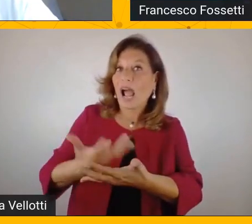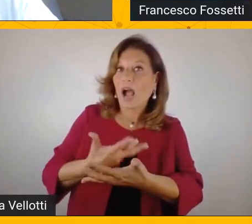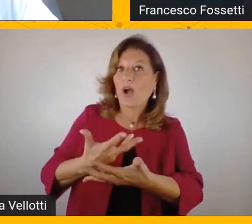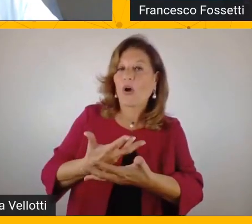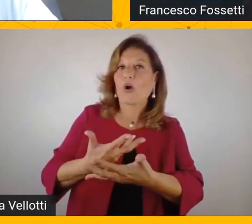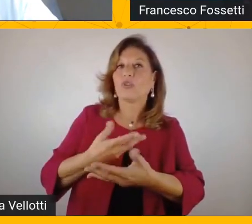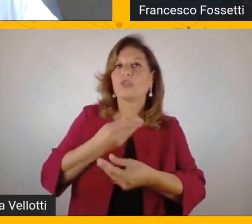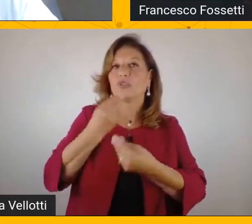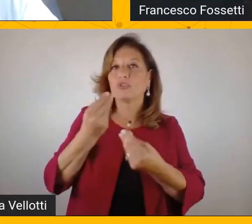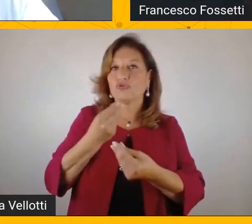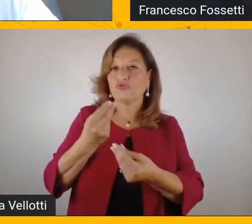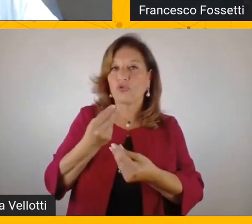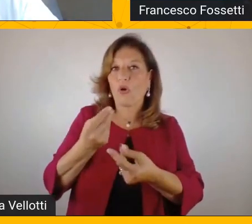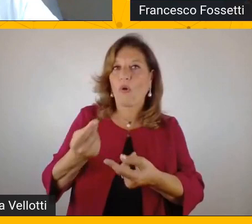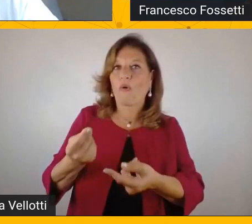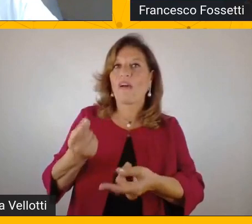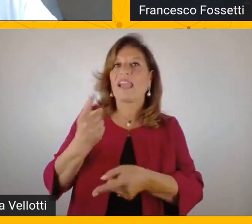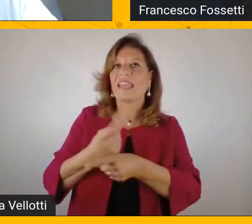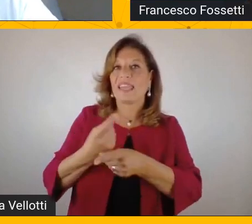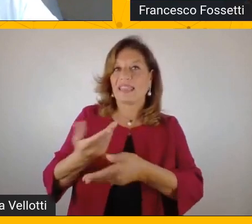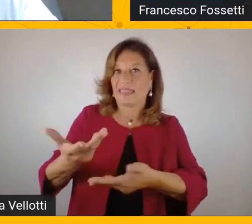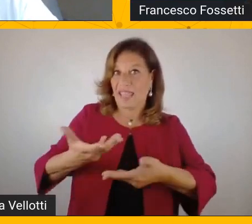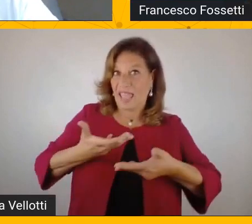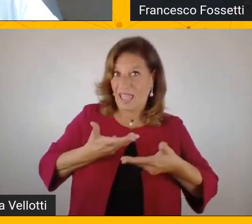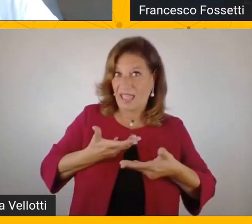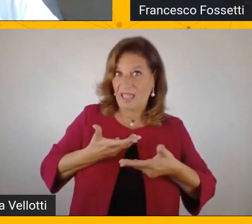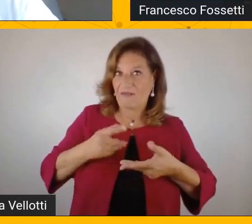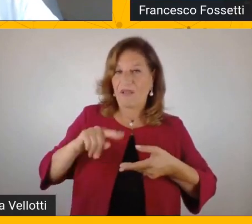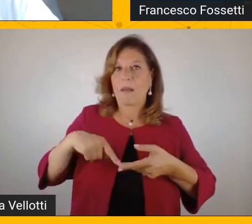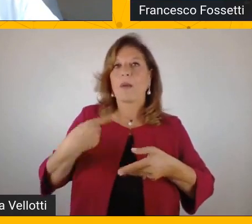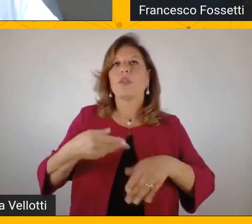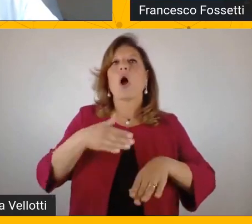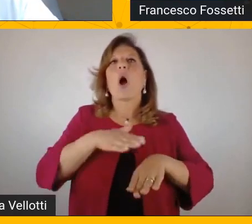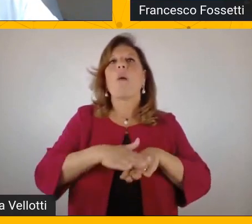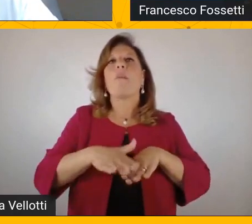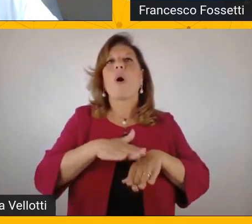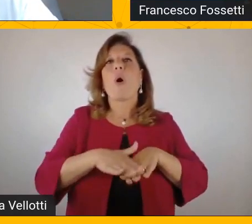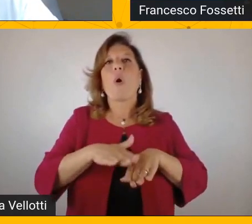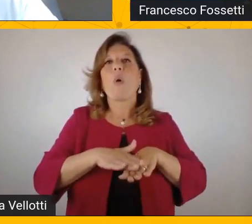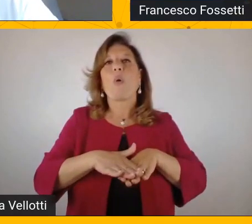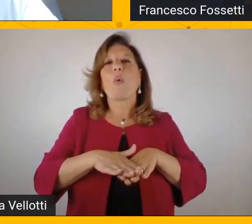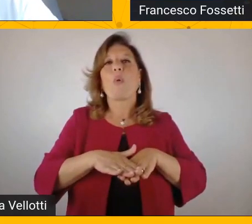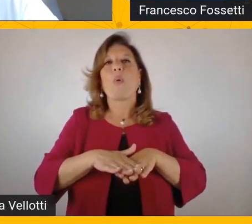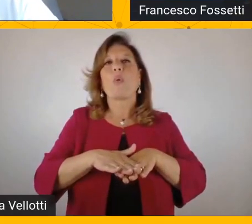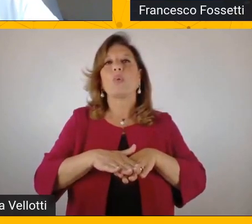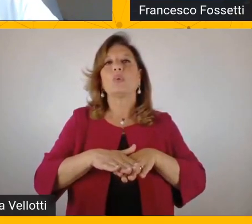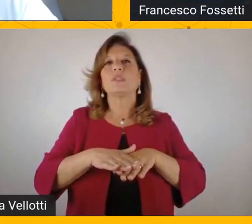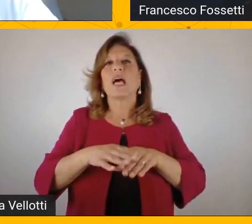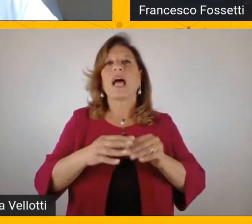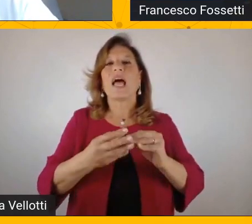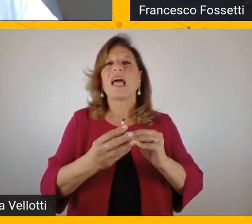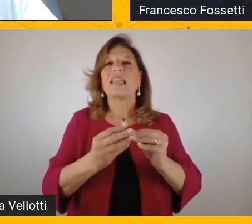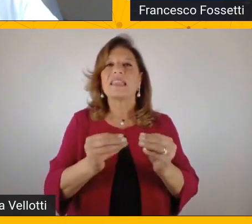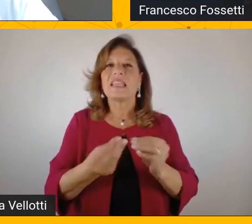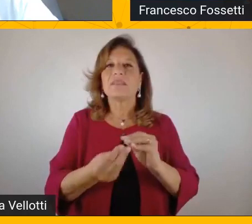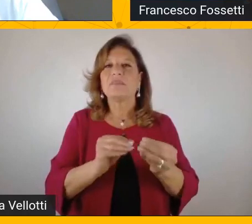esperienze dai più giovani eh e magari mhm utilizzare come